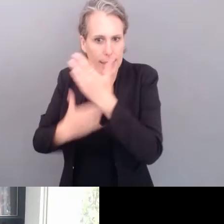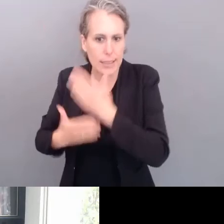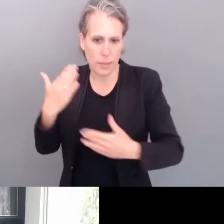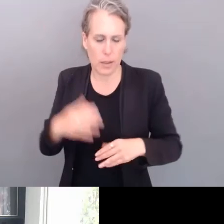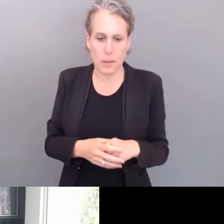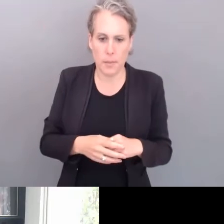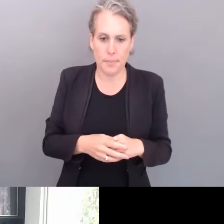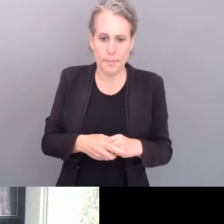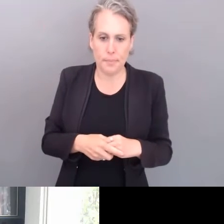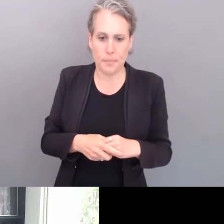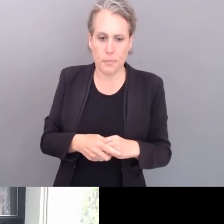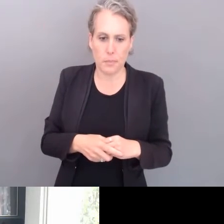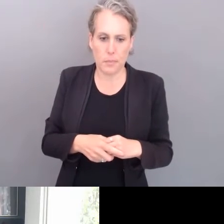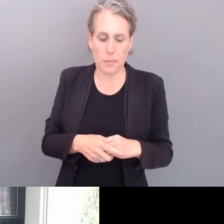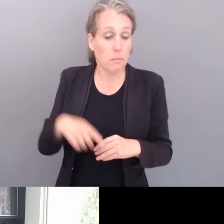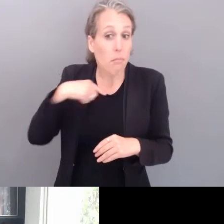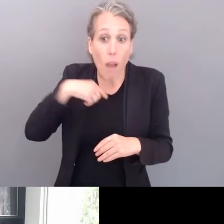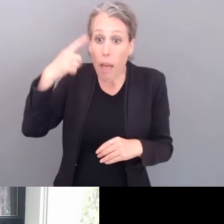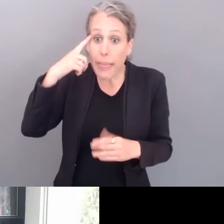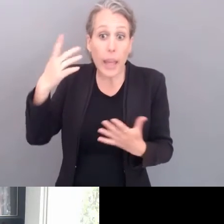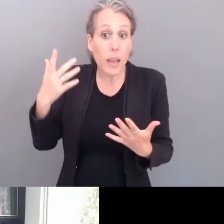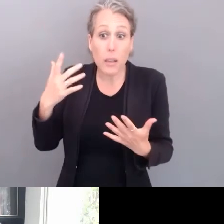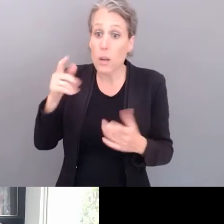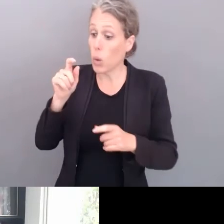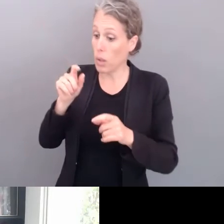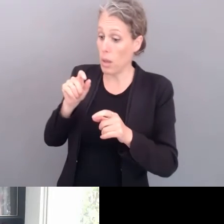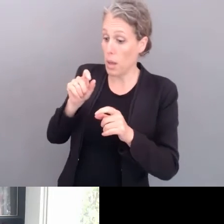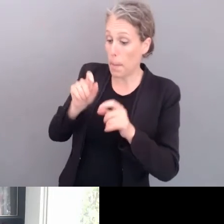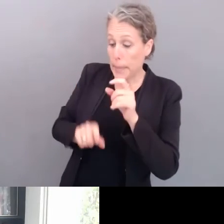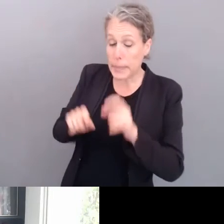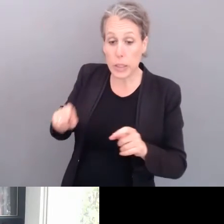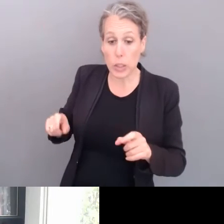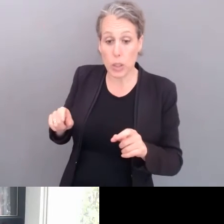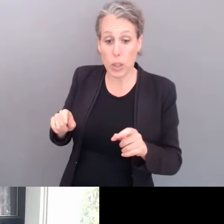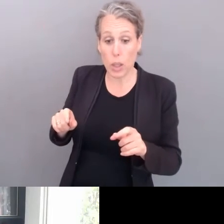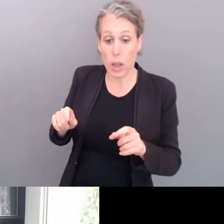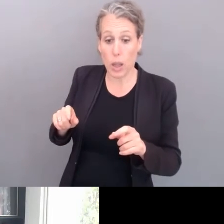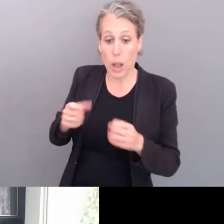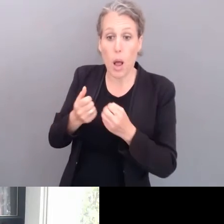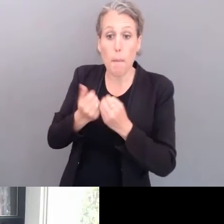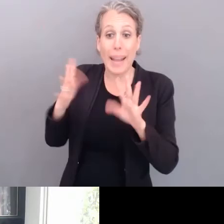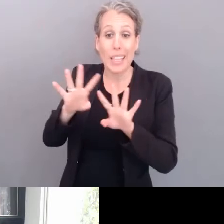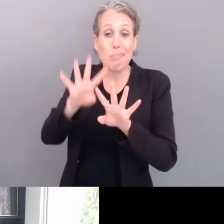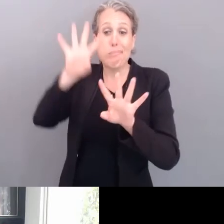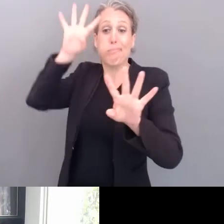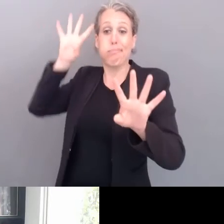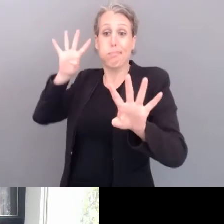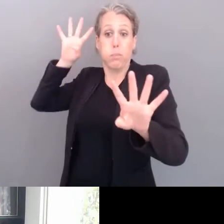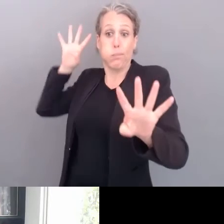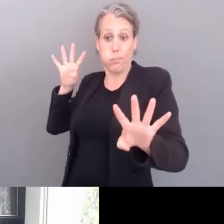particularmente de discapacidades intelectuales, por lo que creo que realmente